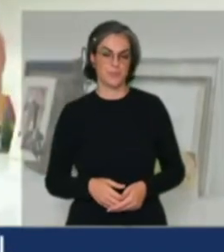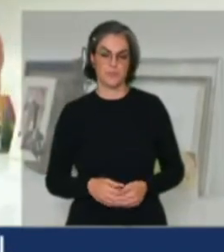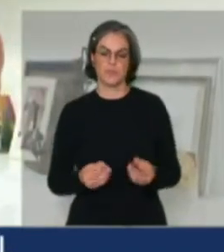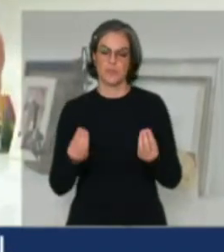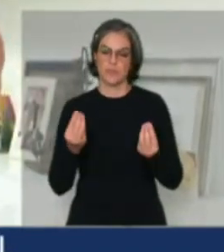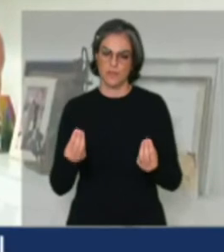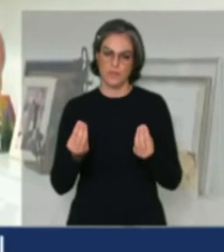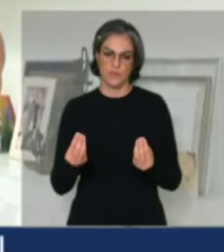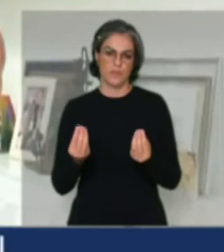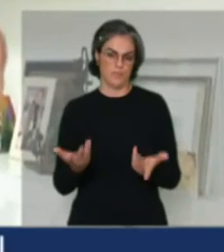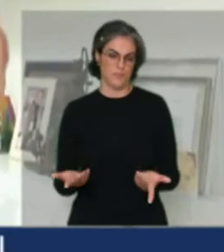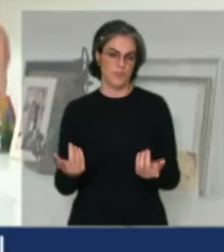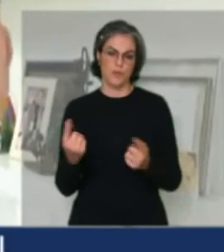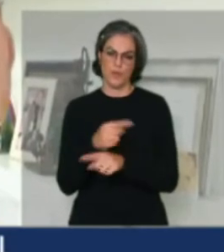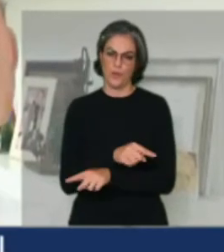HISTÓRIA, A GENTE ESTÁ